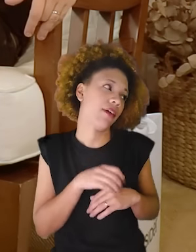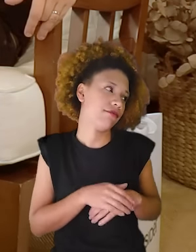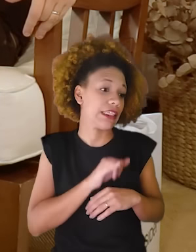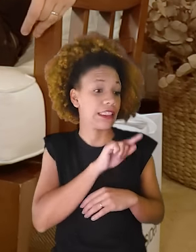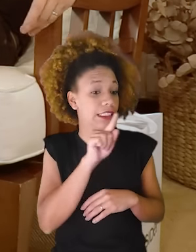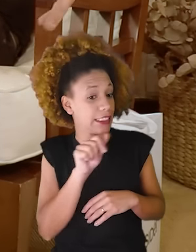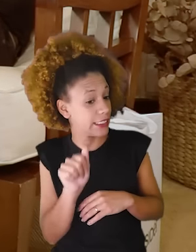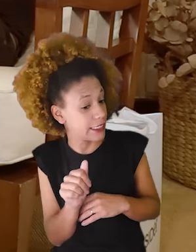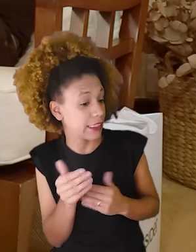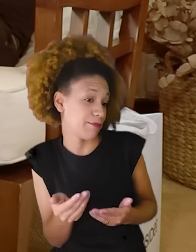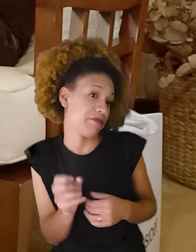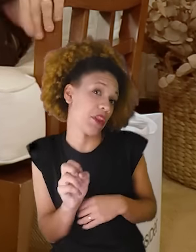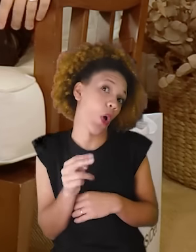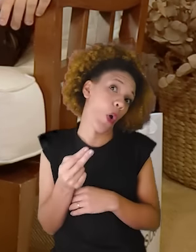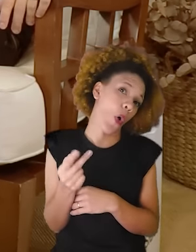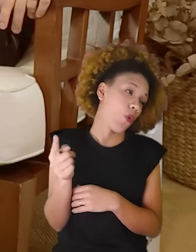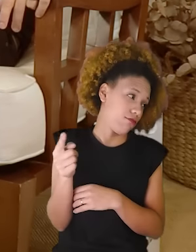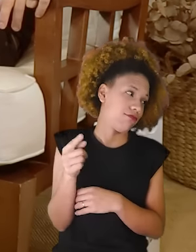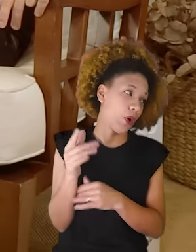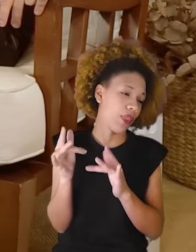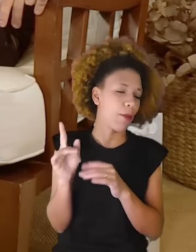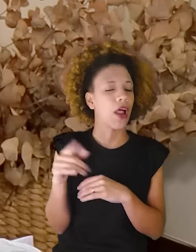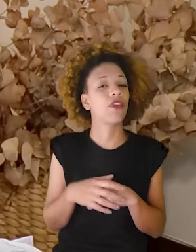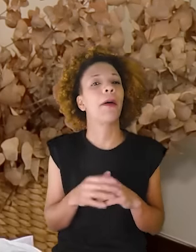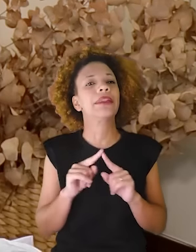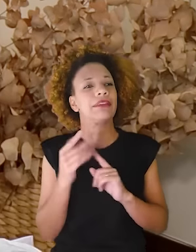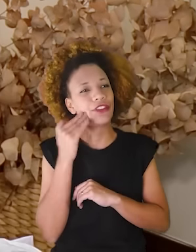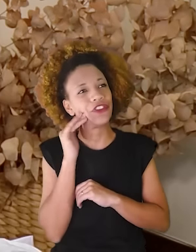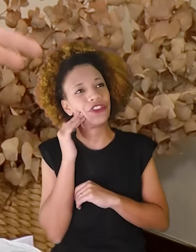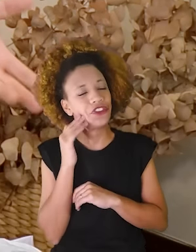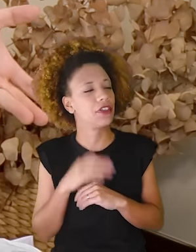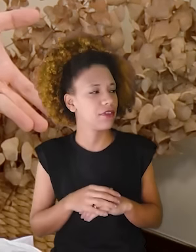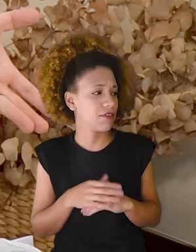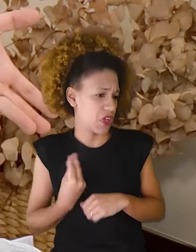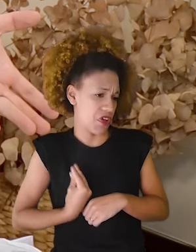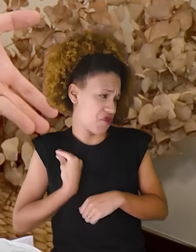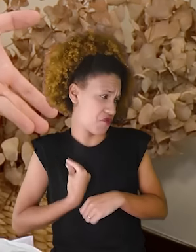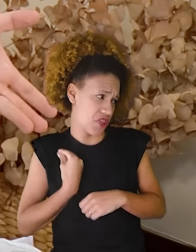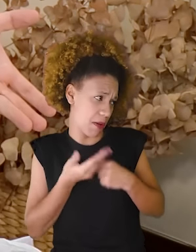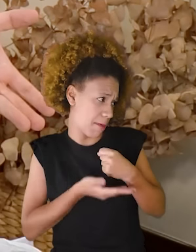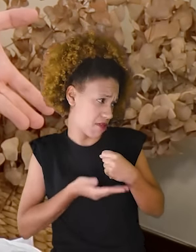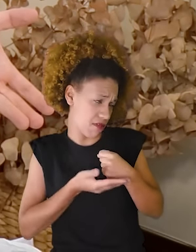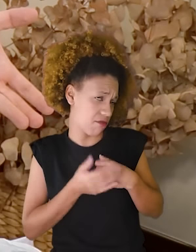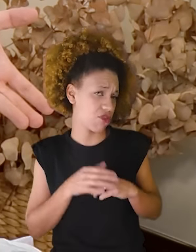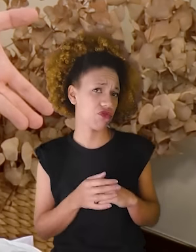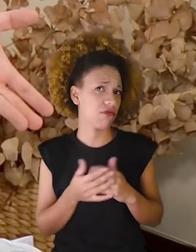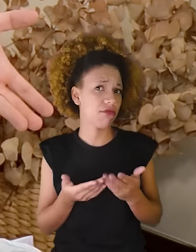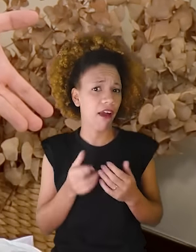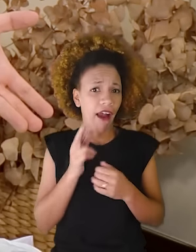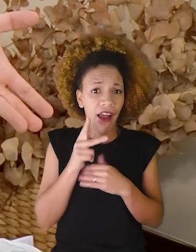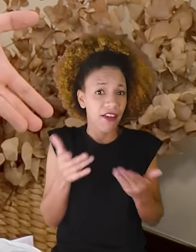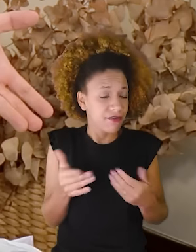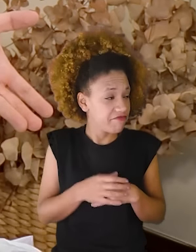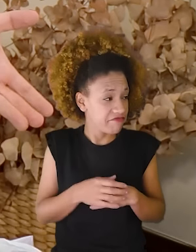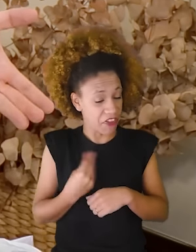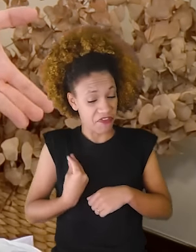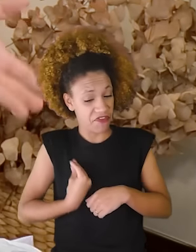Isa ouou maluco lá Entendi entendi então então tua vida é basicamente um cara que [ __ ] tá vivendo